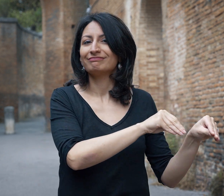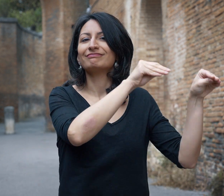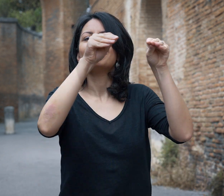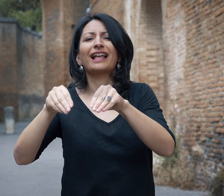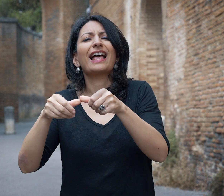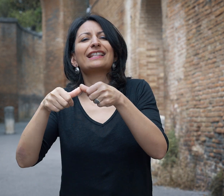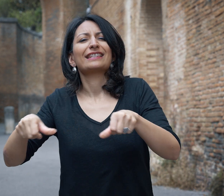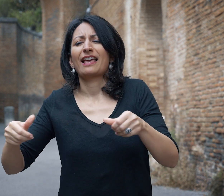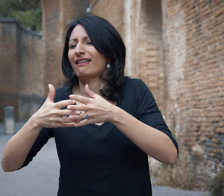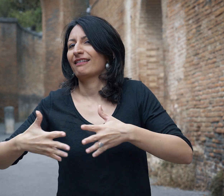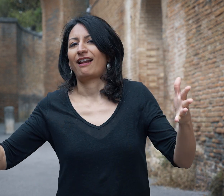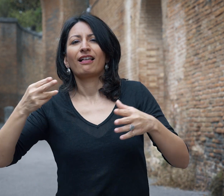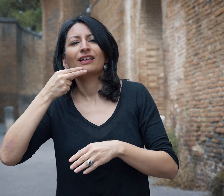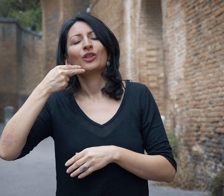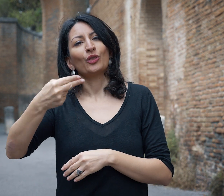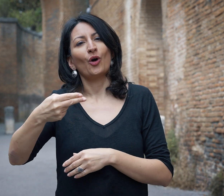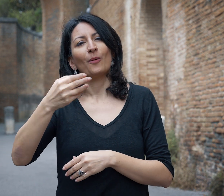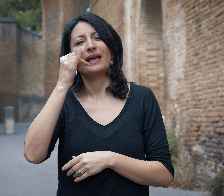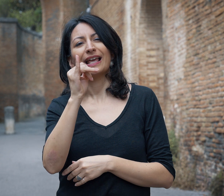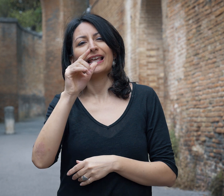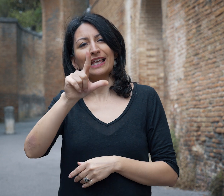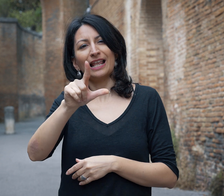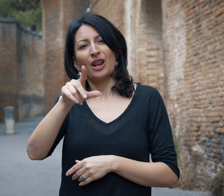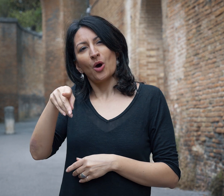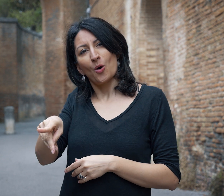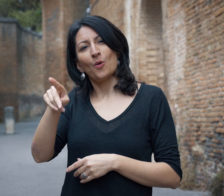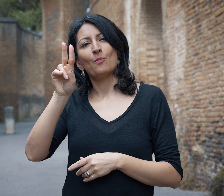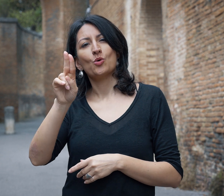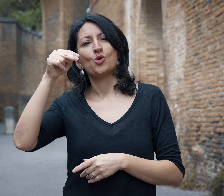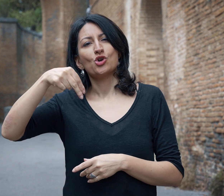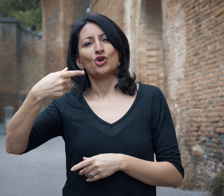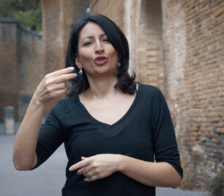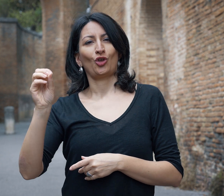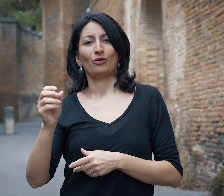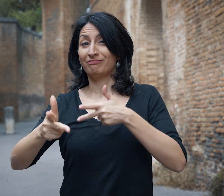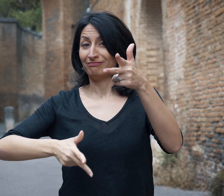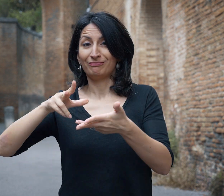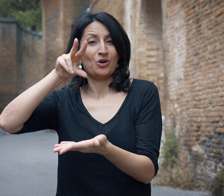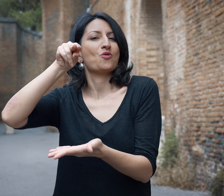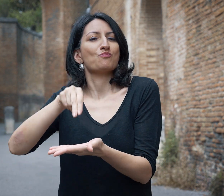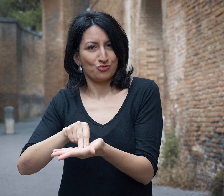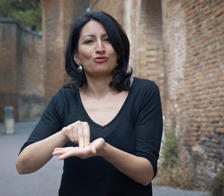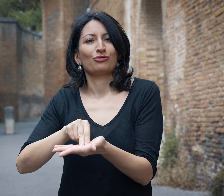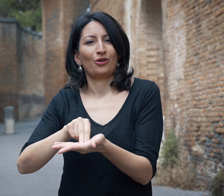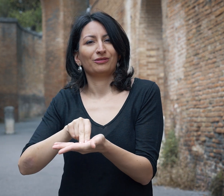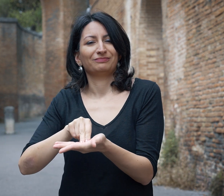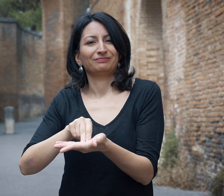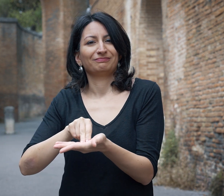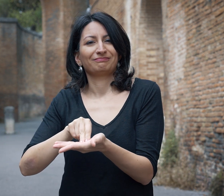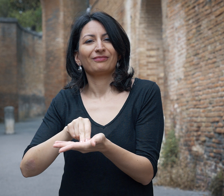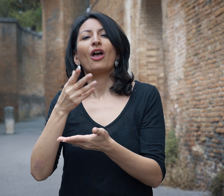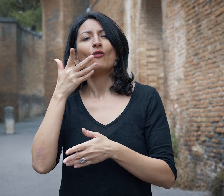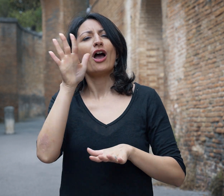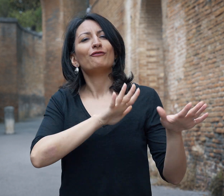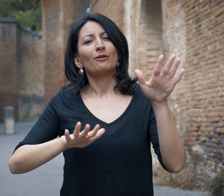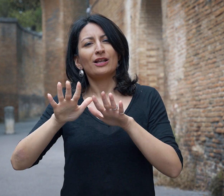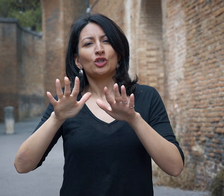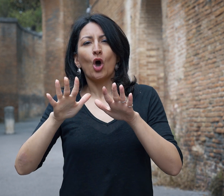Saranno insieme in una sede spaziosa chiamata "Il Punto". Per essere sempre aggiornato